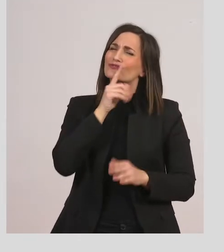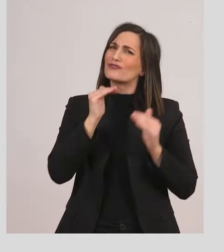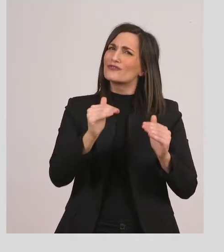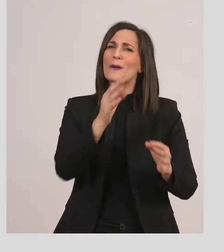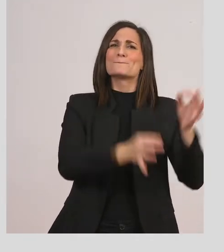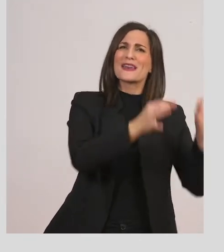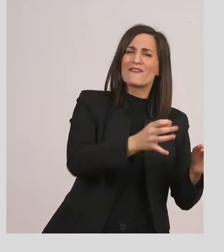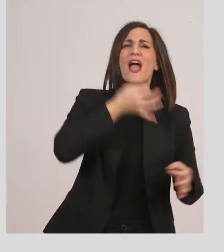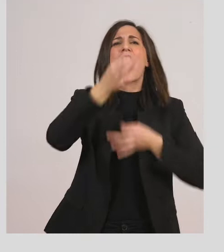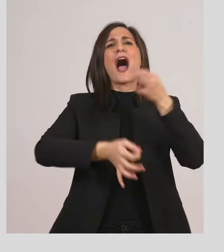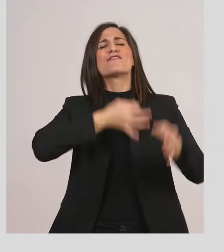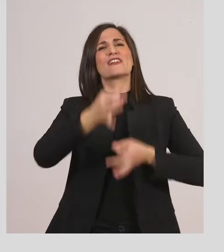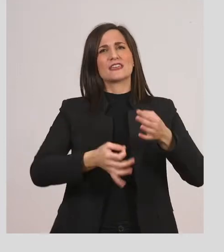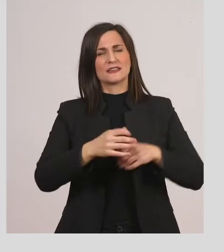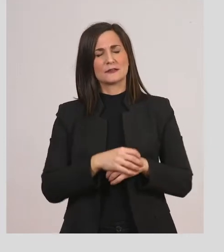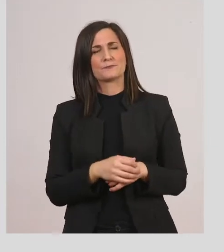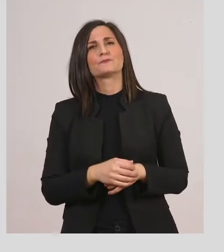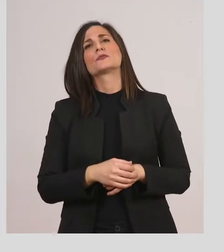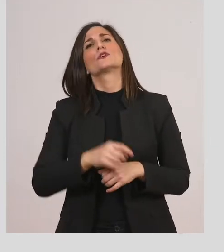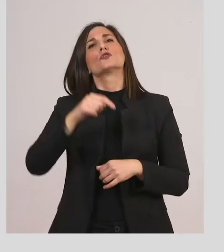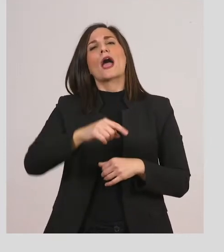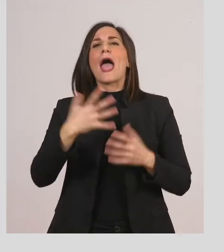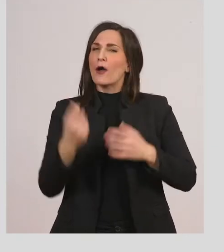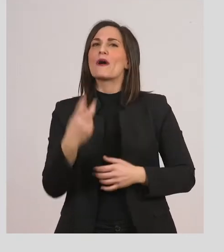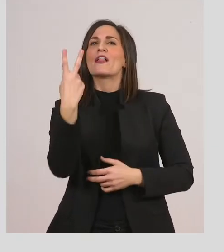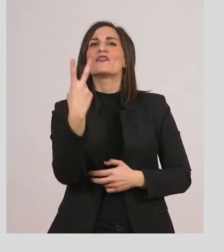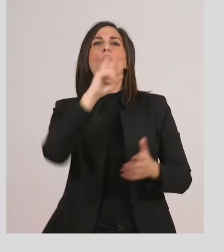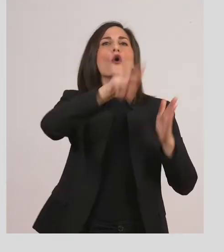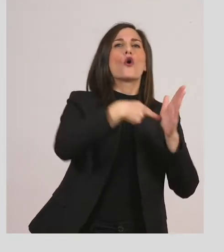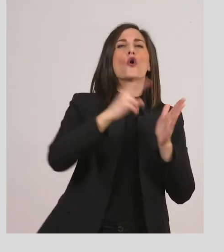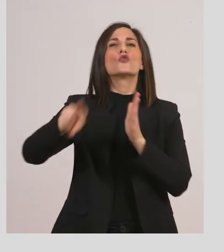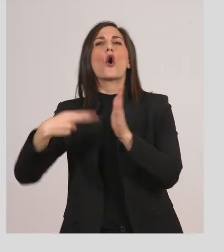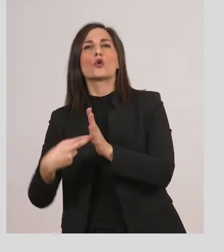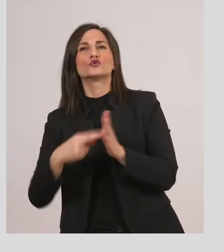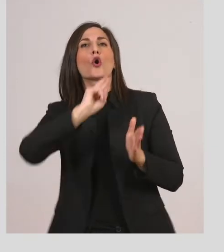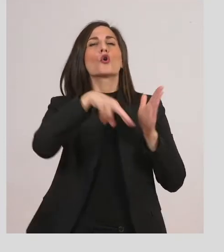Οπότε πάλι εδώ αναλαμβάνουμε κάποιους ρόλους. Αναλαμβάνουμε το ρόλο του συγγραφέα και το ρόλο του γραμματέα.